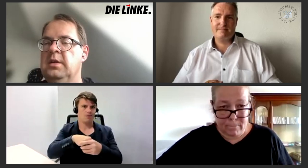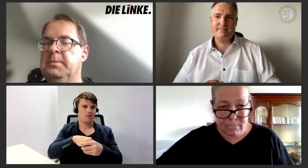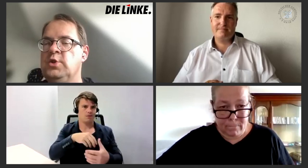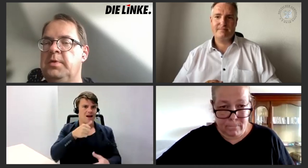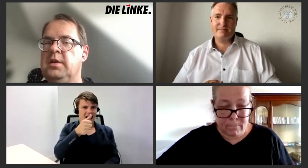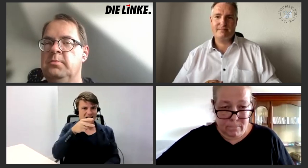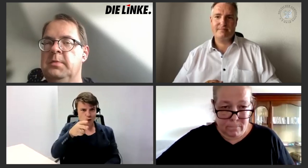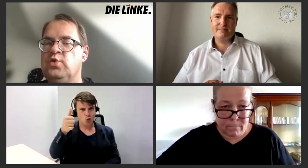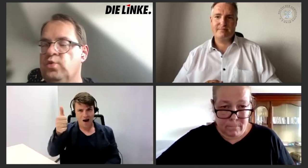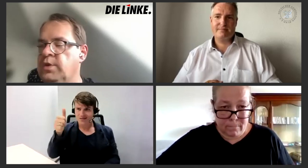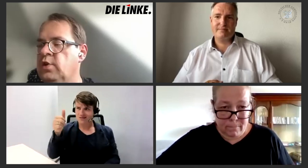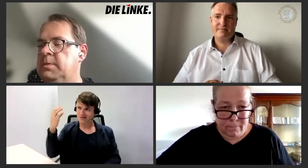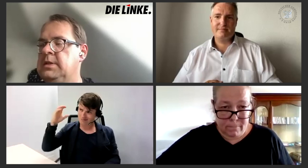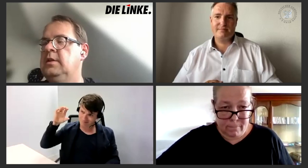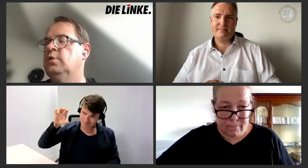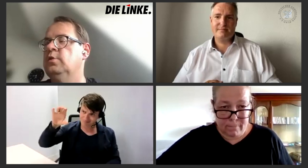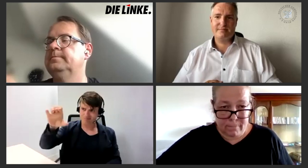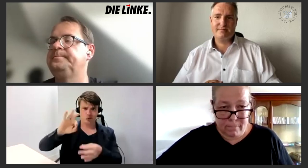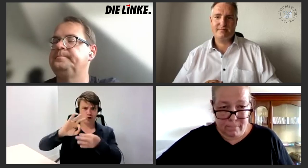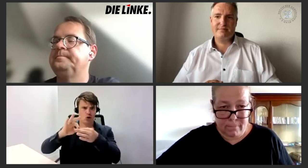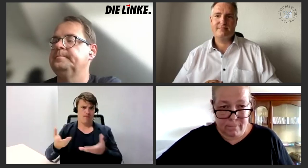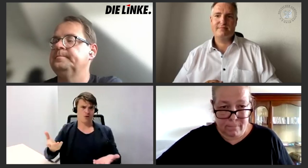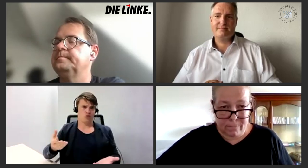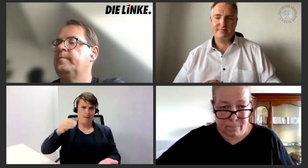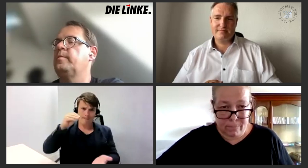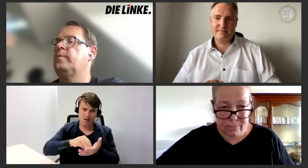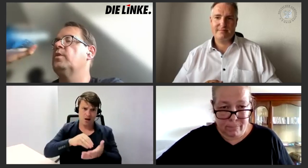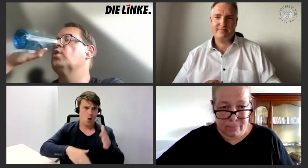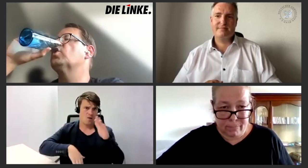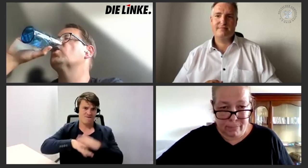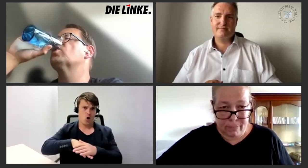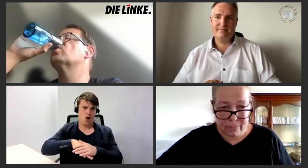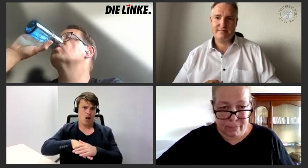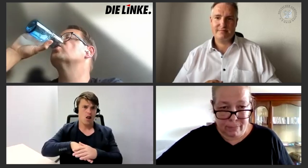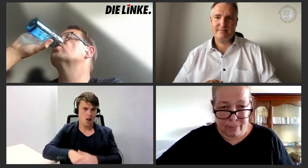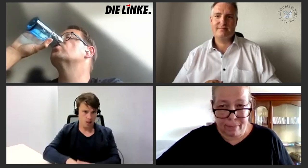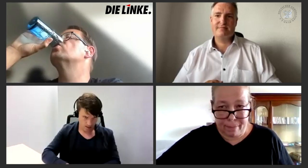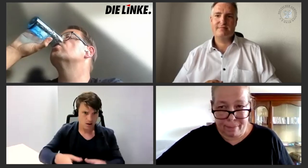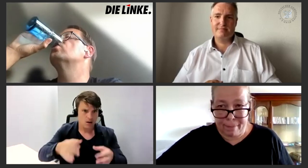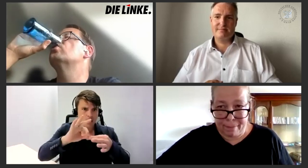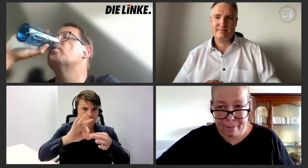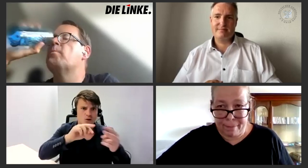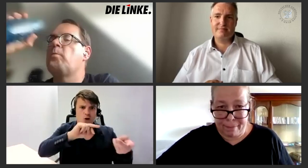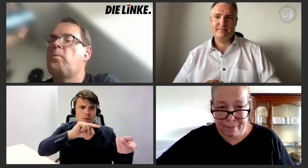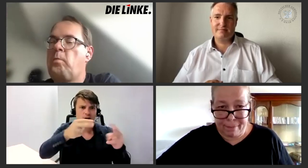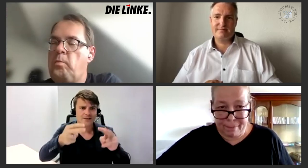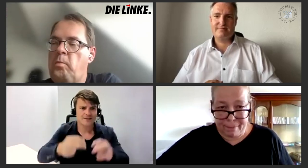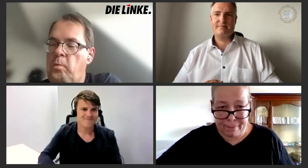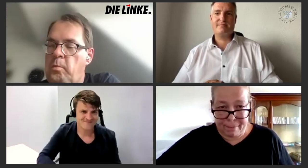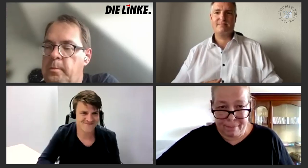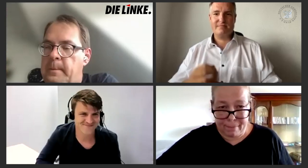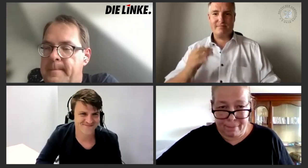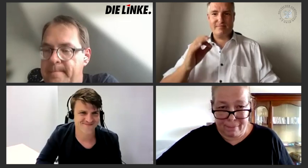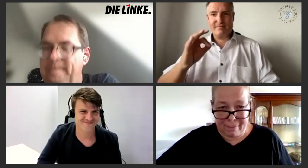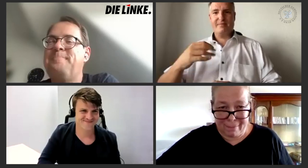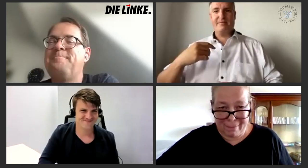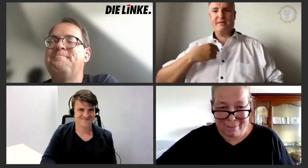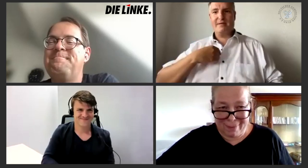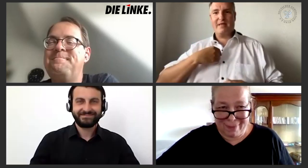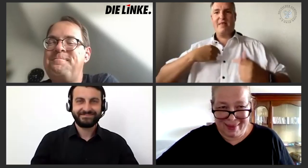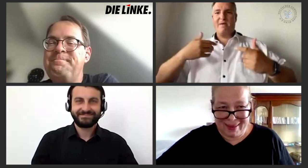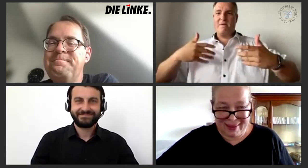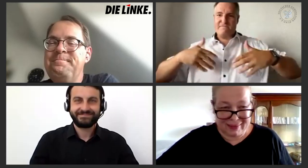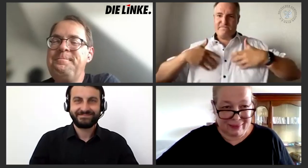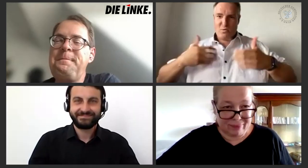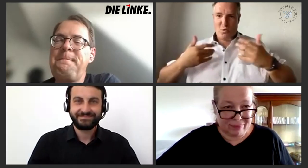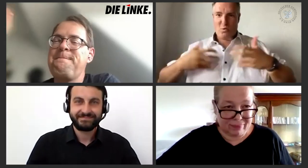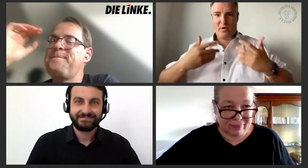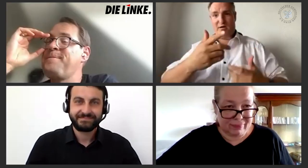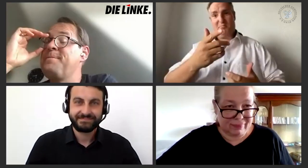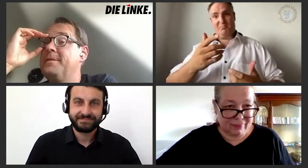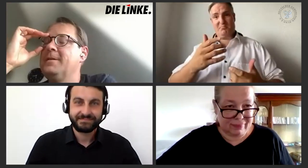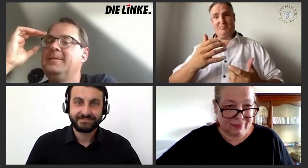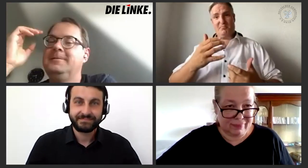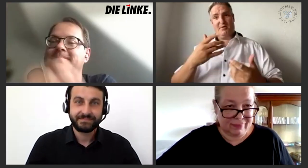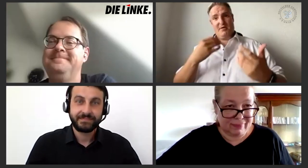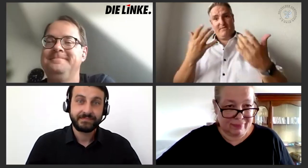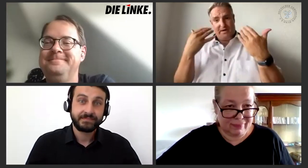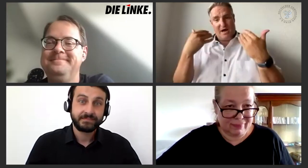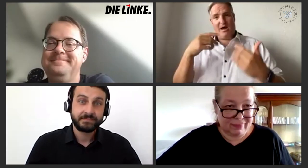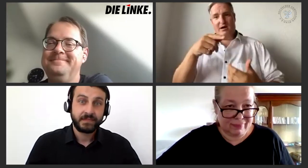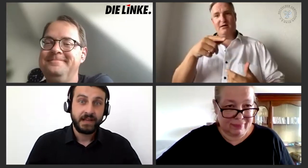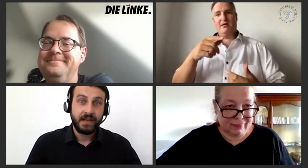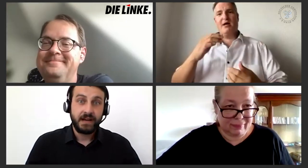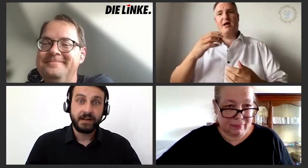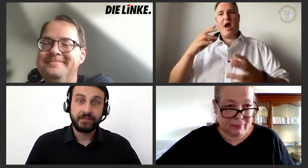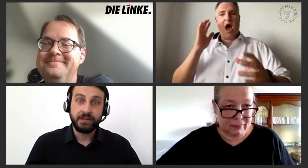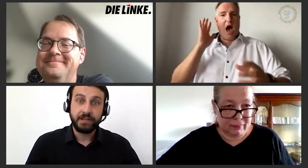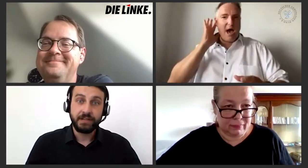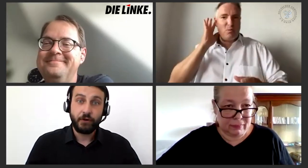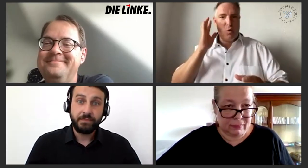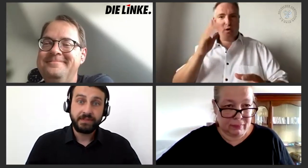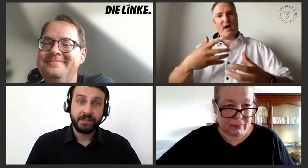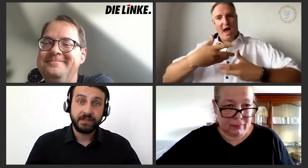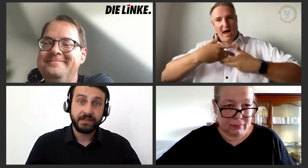in den Anhörungen die Gebärdensprachdolmetschung und auch die Beteiligung. - Ein kurzer Dolmetscher-Wechsel.